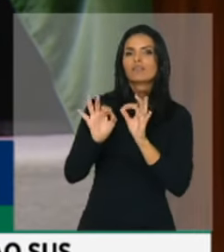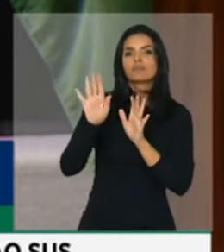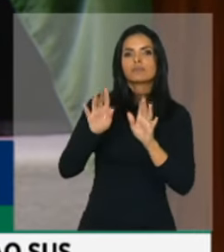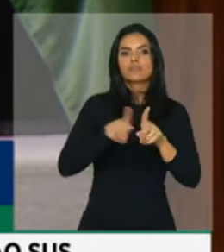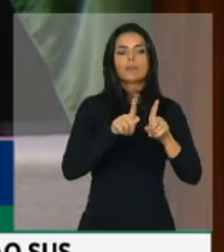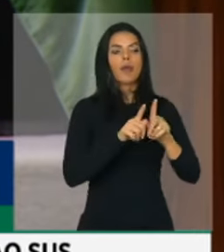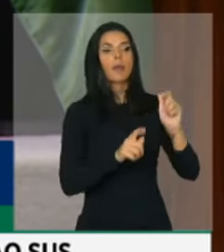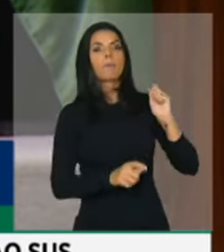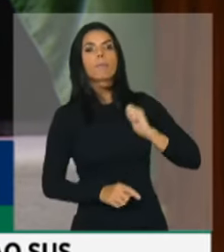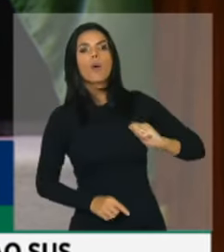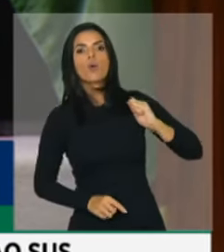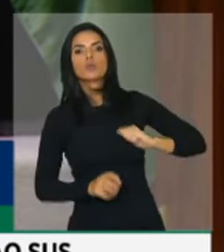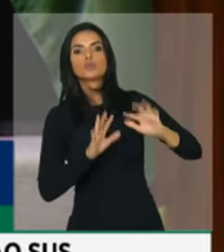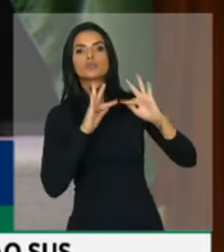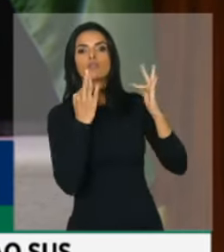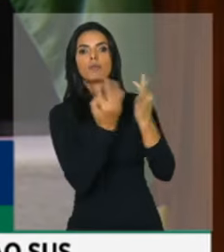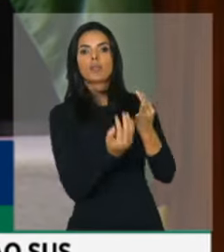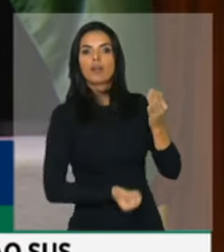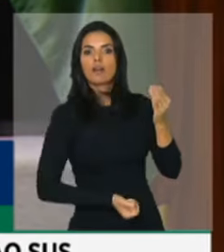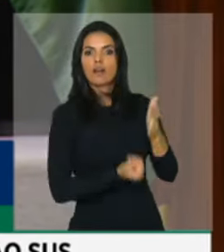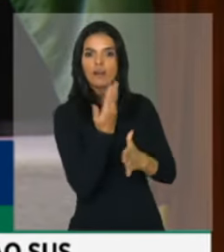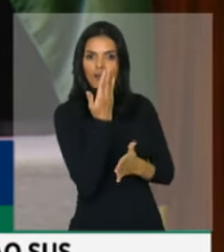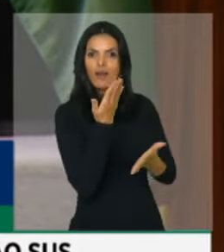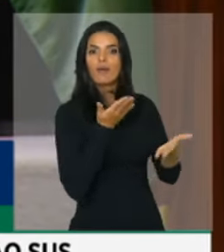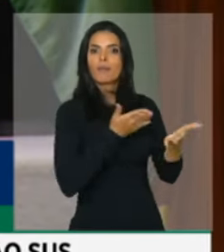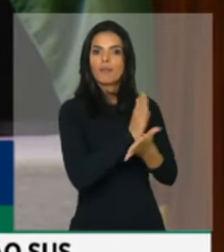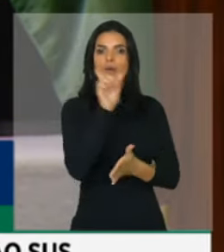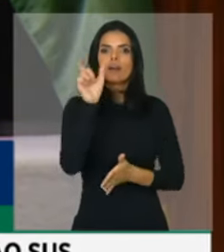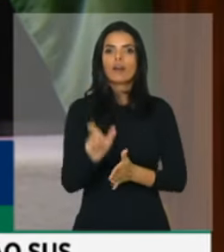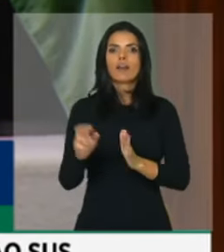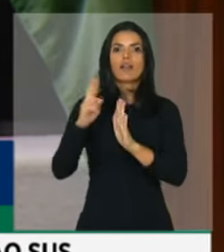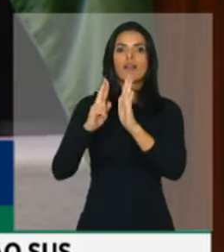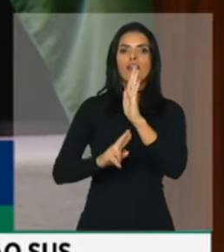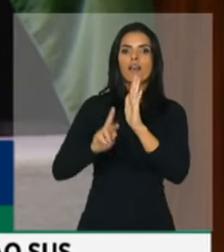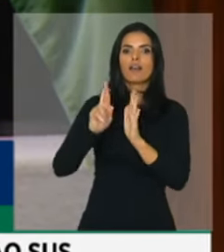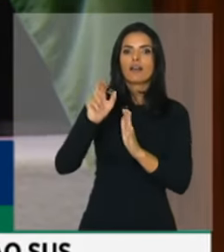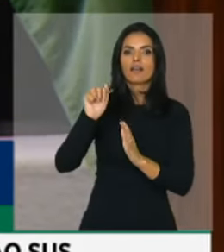APROVAÇÃO DO BOLSA FAMÍLIA DE RELATORIA DO SENADOR RENAN CALHEIROS. TAMBÉM FOI O